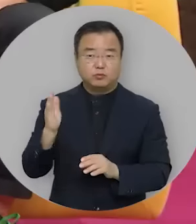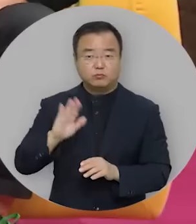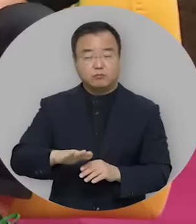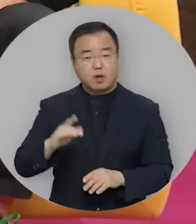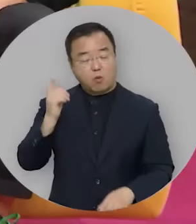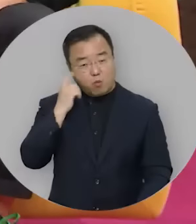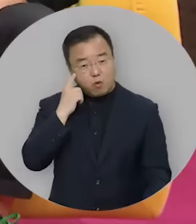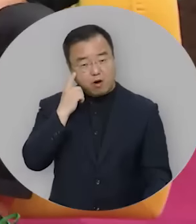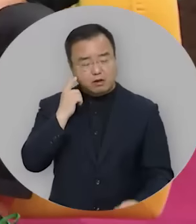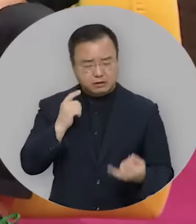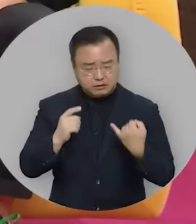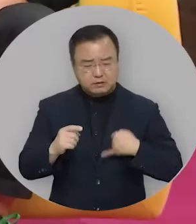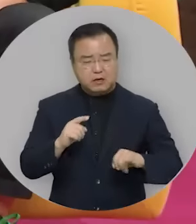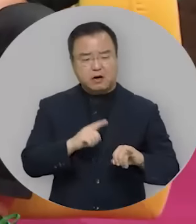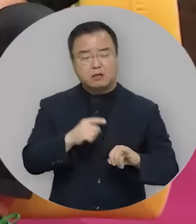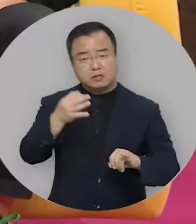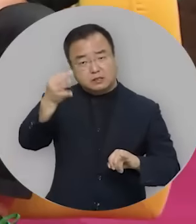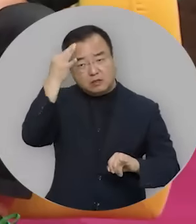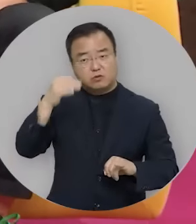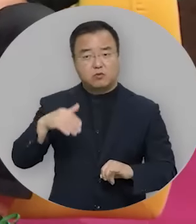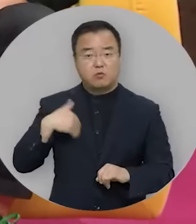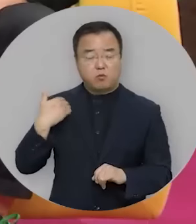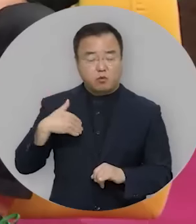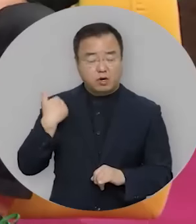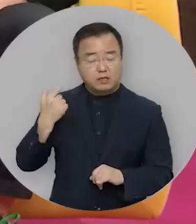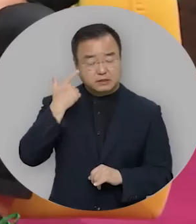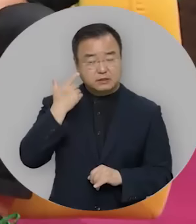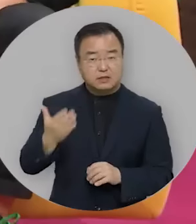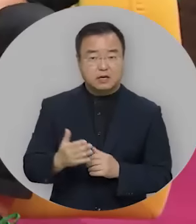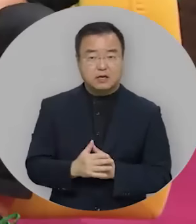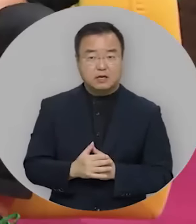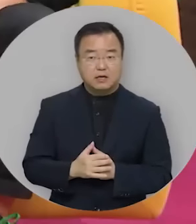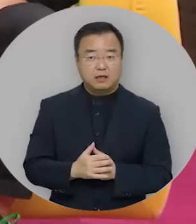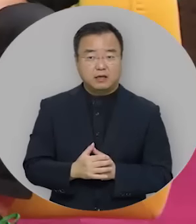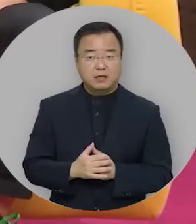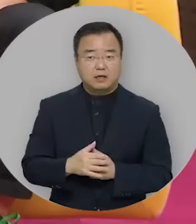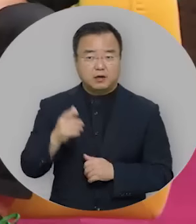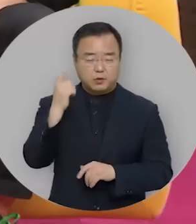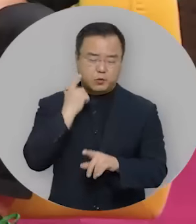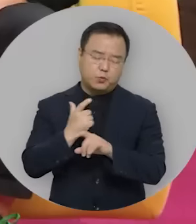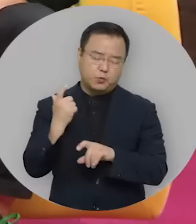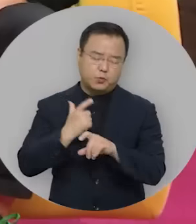'왜 얘의 재능을 몰랐을까?'라는 생각을 했을 때 며칠을 고민하다